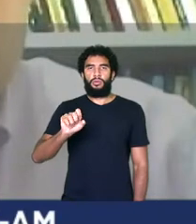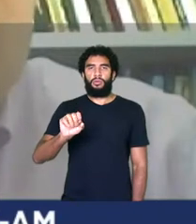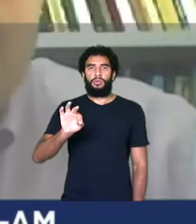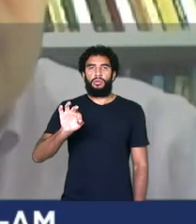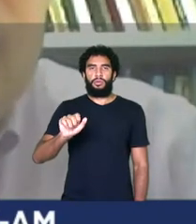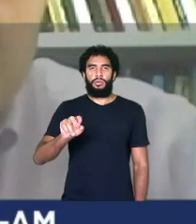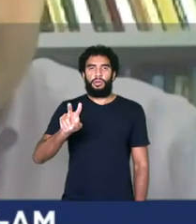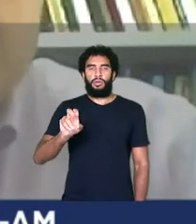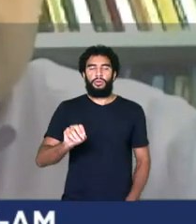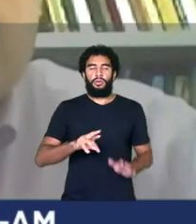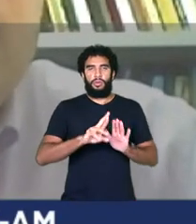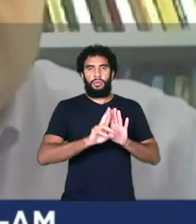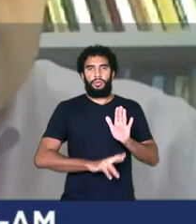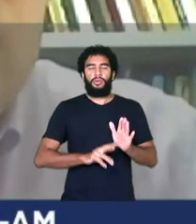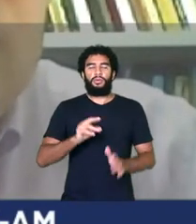PAUTA DE HOJE, É UM PROJETO, UMA RELATARIA DO DEPUTADO